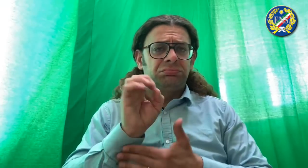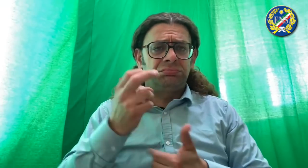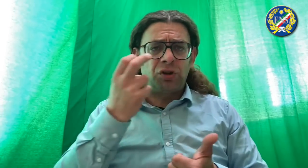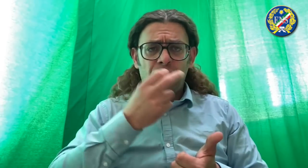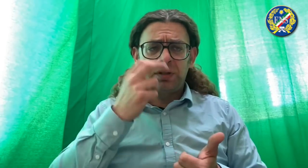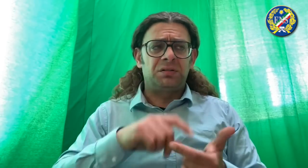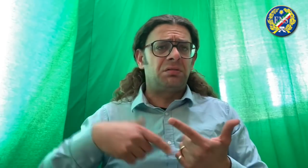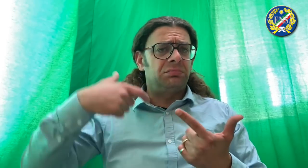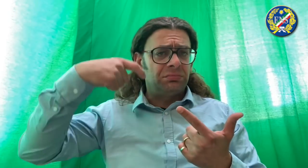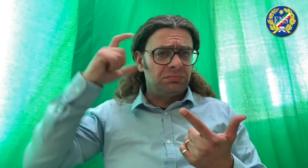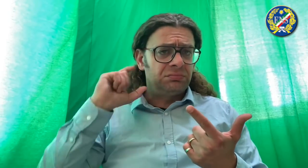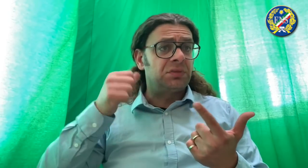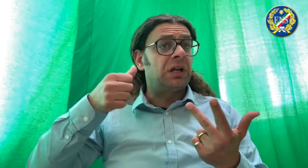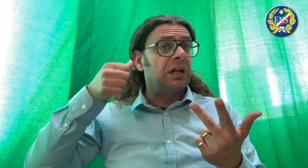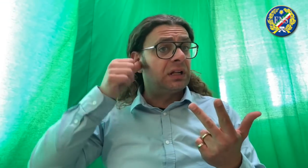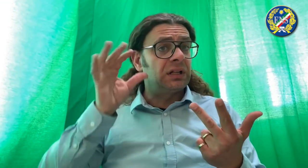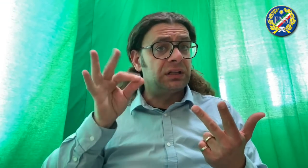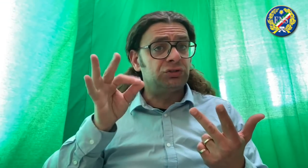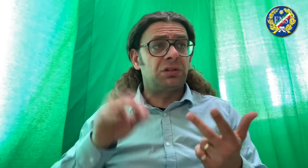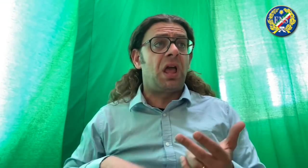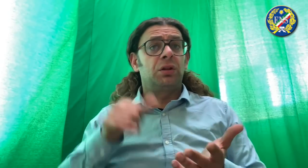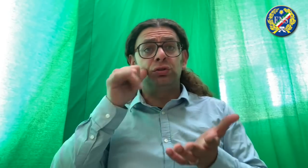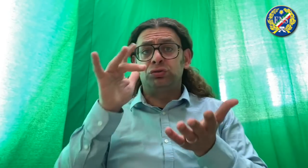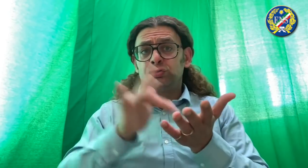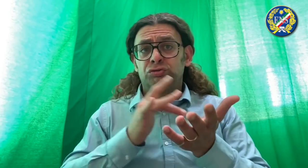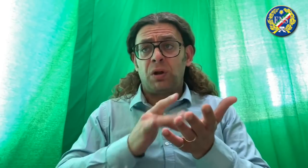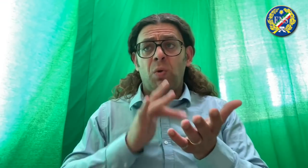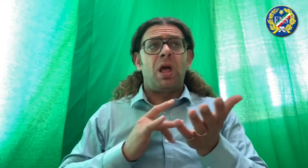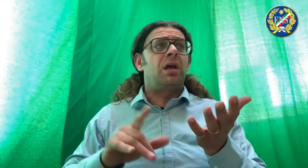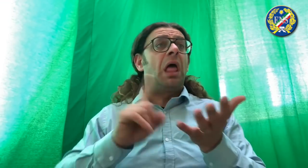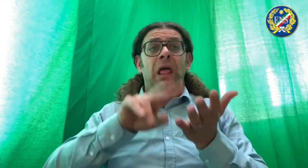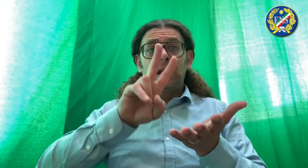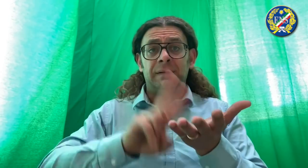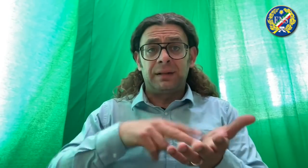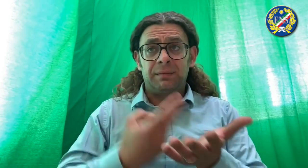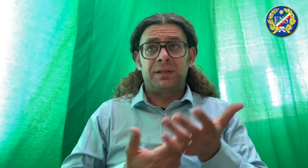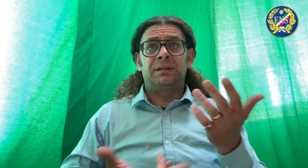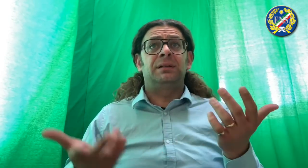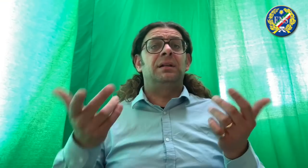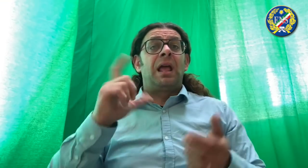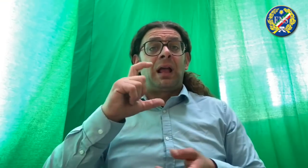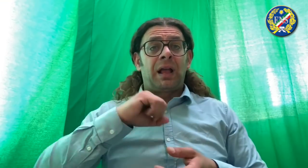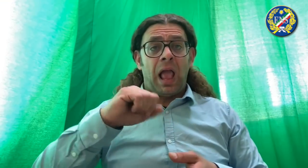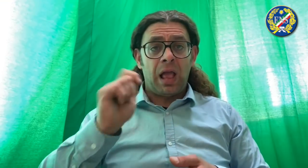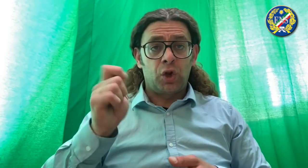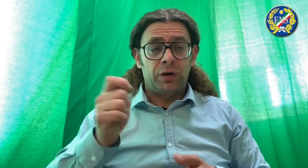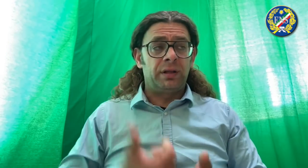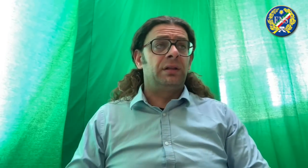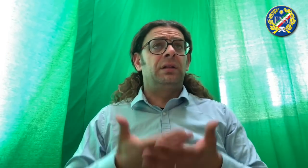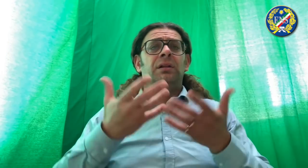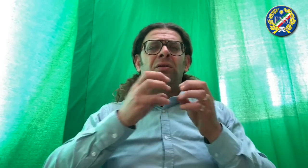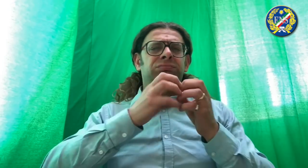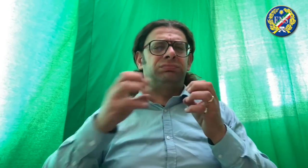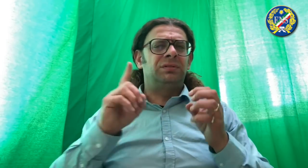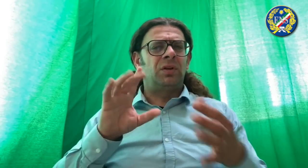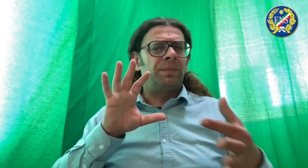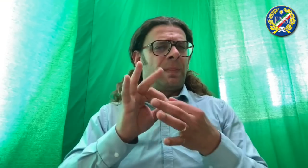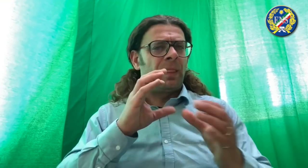la logopedia, le protesi acustiche, le protesi digitali, il cellulare, il costo del servizi di interpretariato, il pagamento del canone;